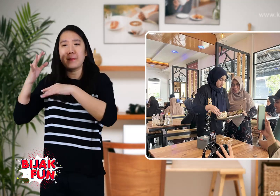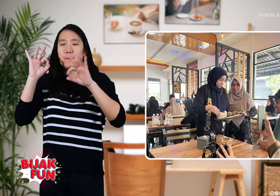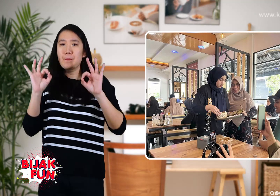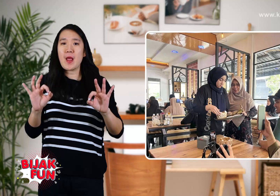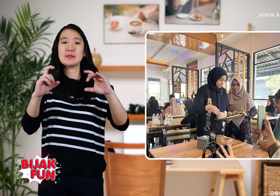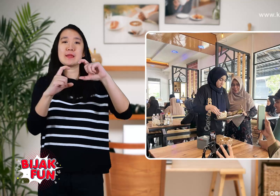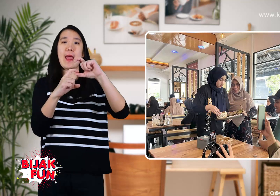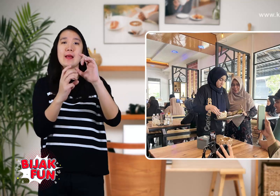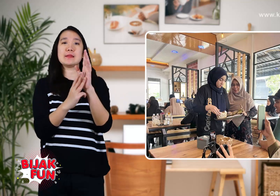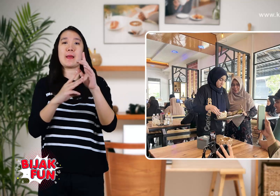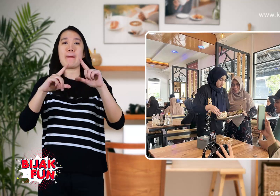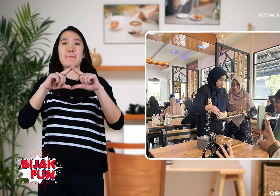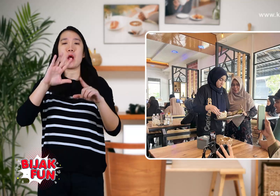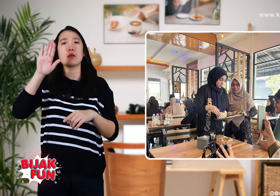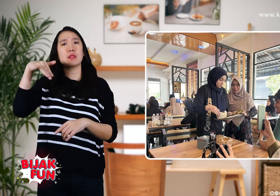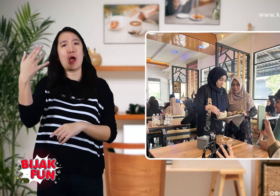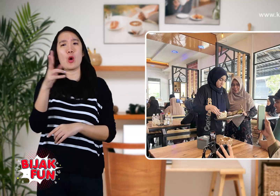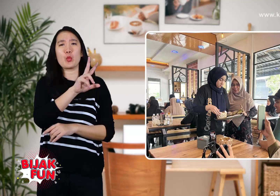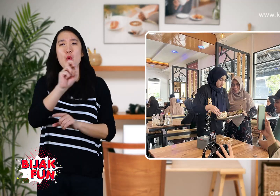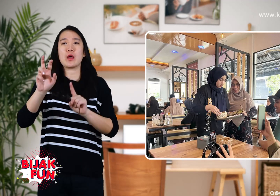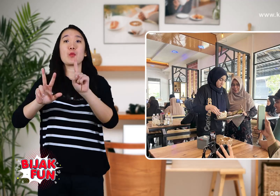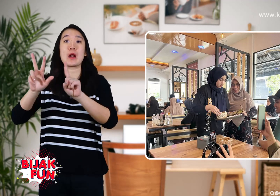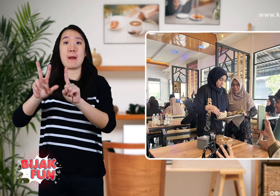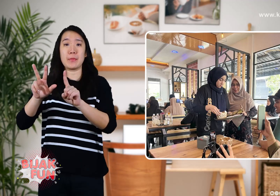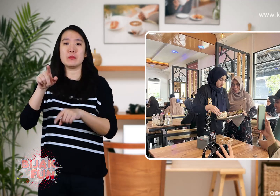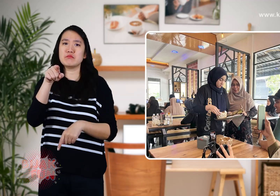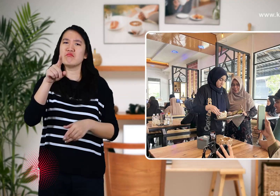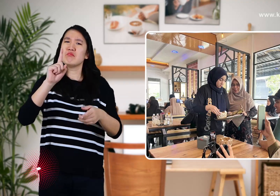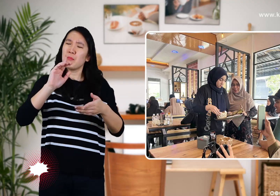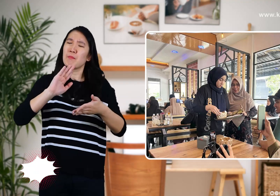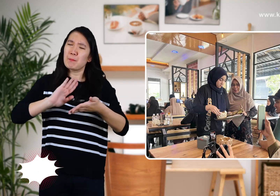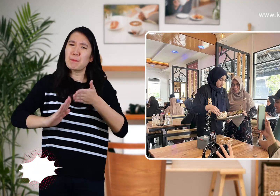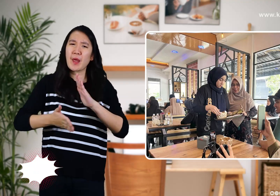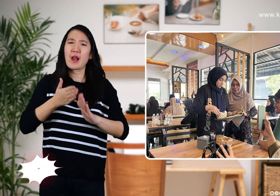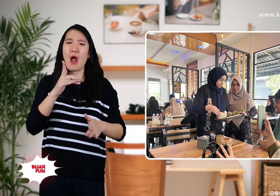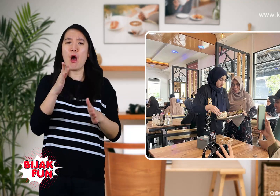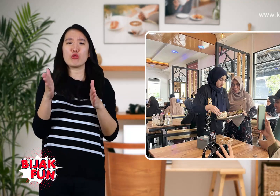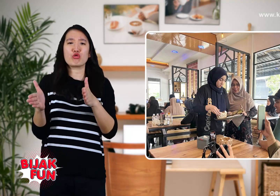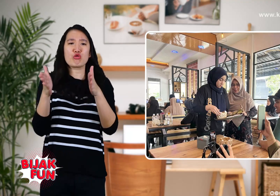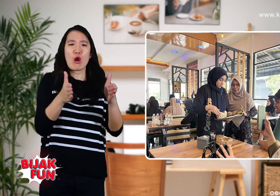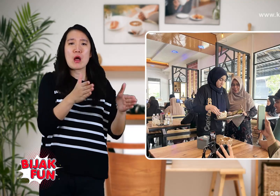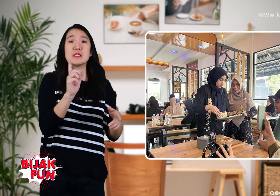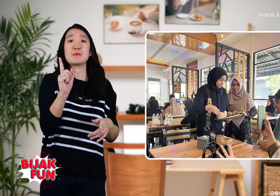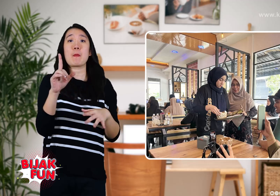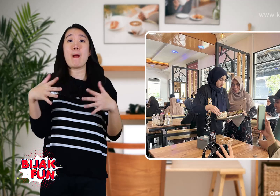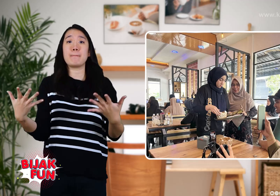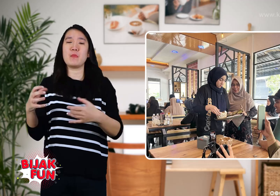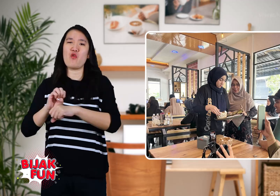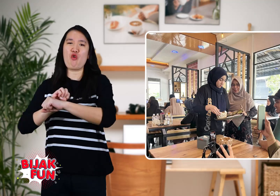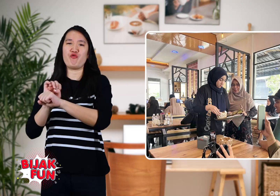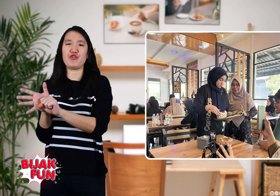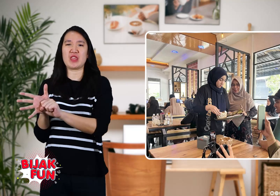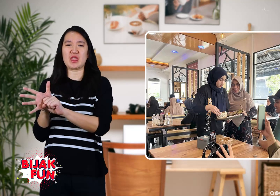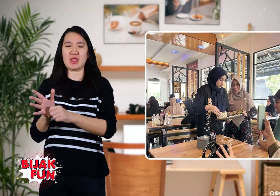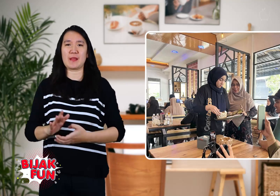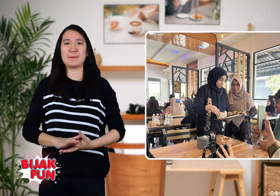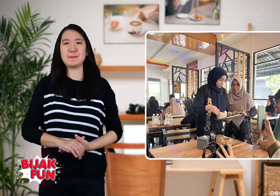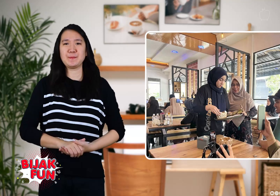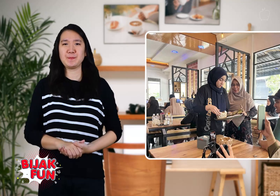Ide tersebut sebenarnya sudah lama tergagas ketika masih SMA tahun 2018. Karena pandemi ide tersebut ia tunda.